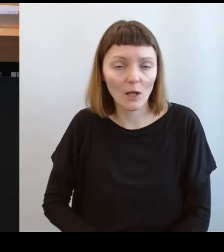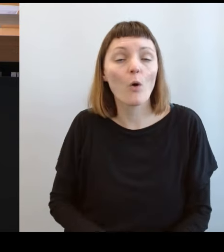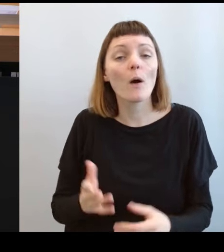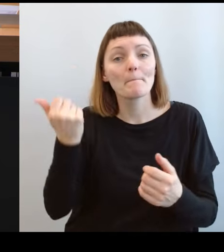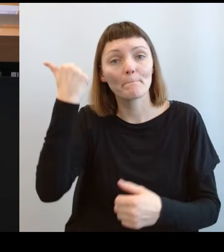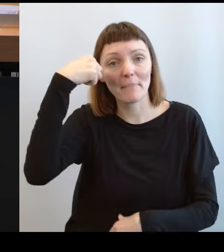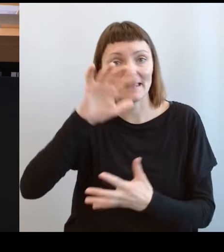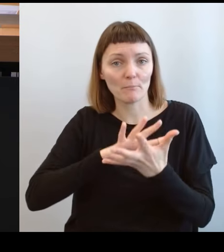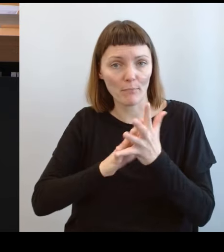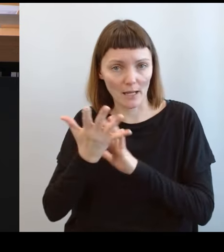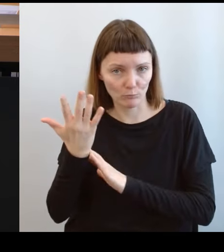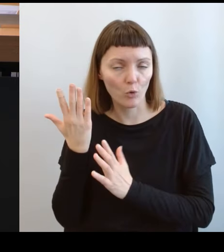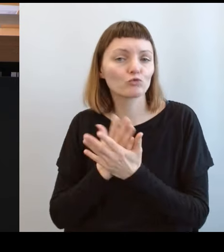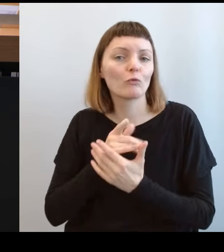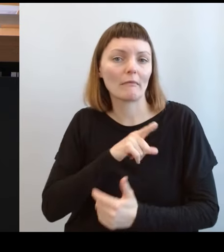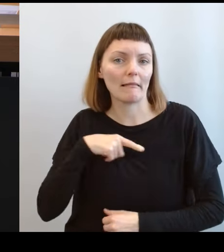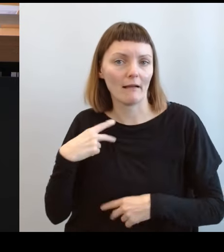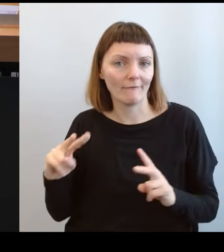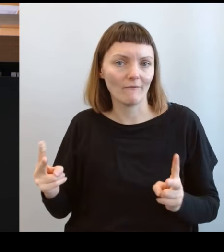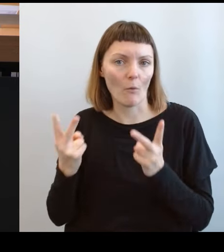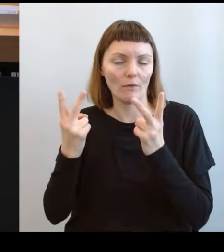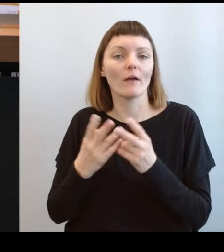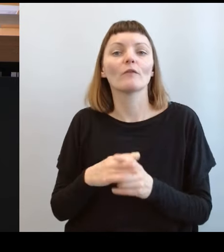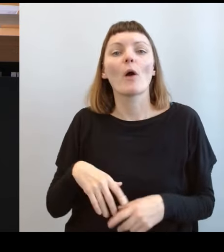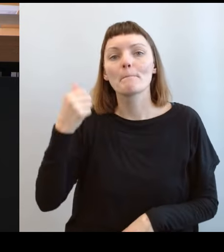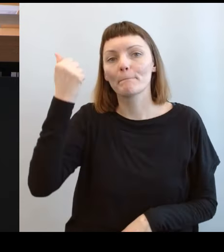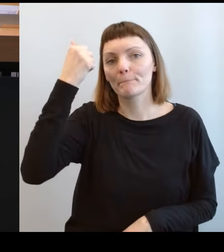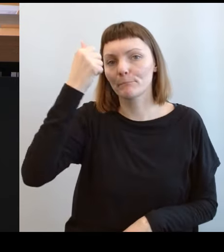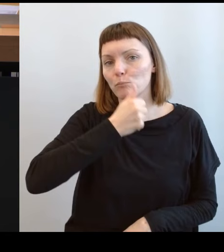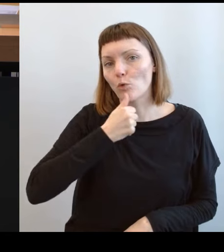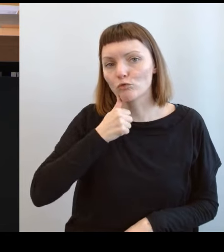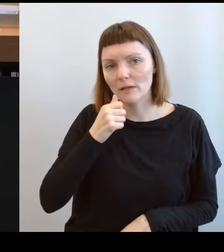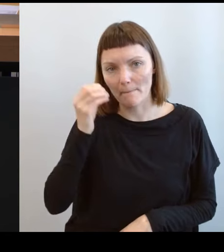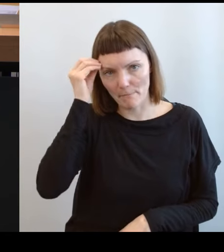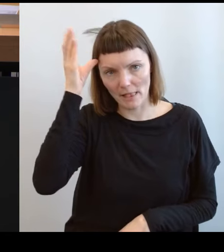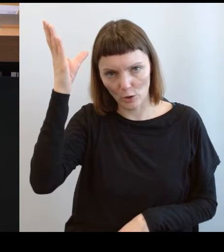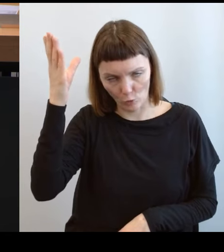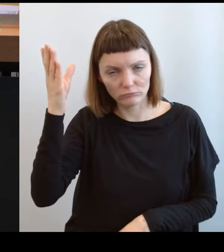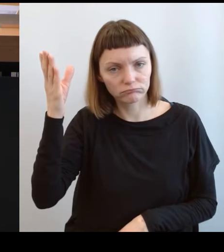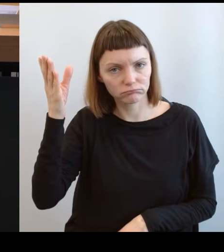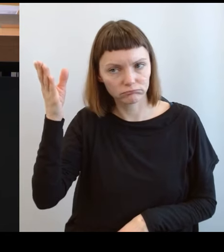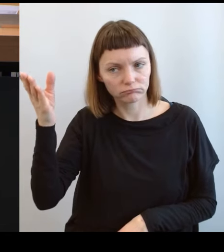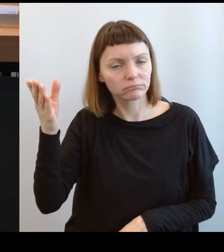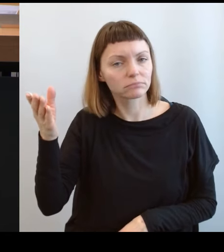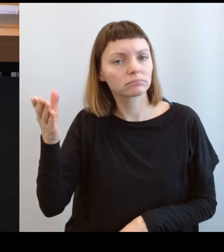hat sich jetzt erst gerade wieder dafür ausgesprochen. Und es ist ja auch völlig klar, dass der Mangel an bezahlbaren